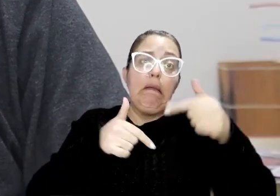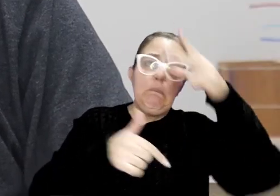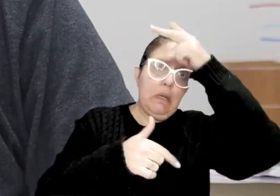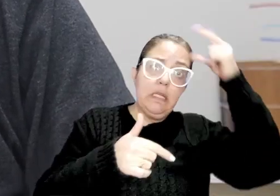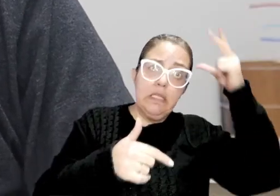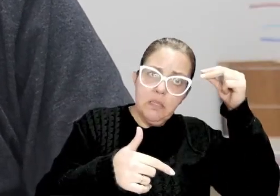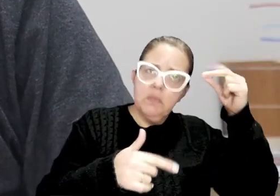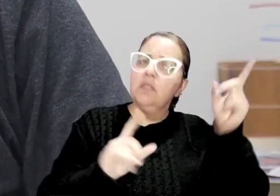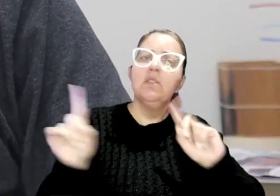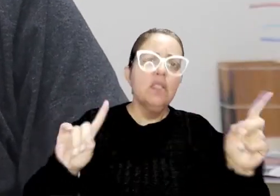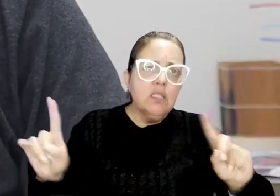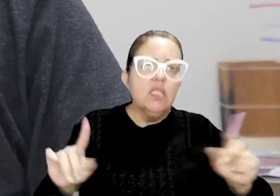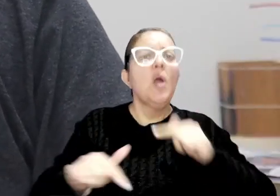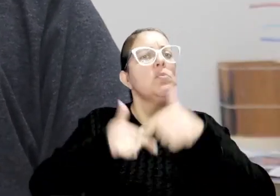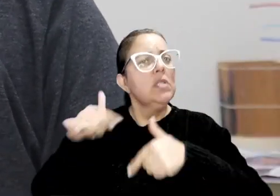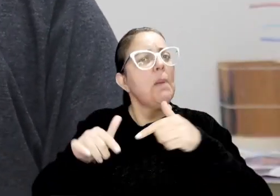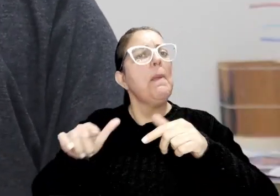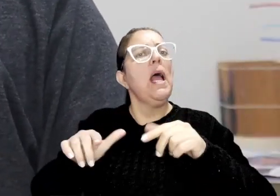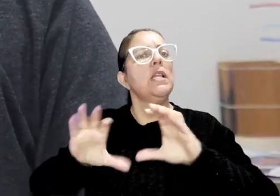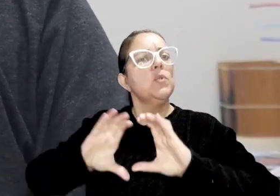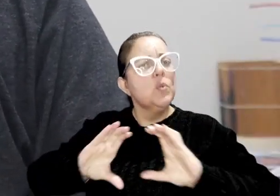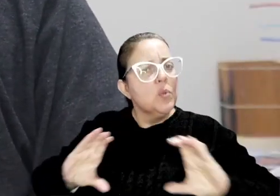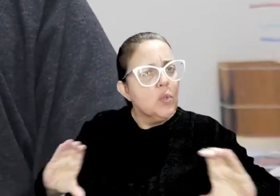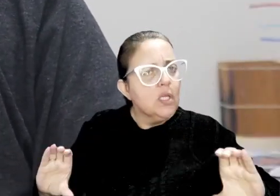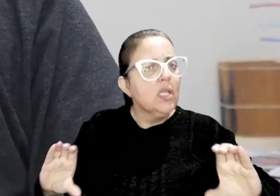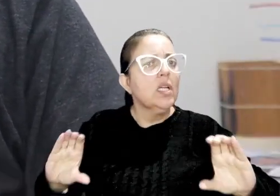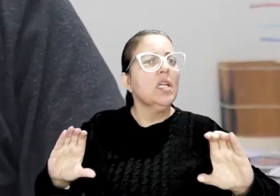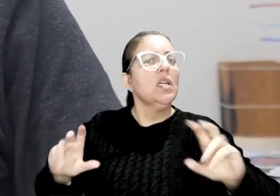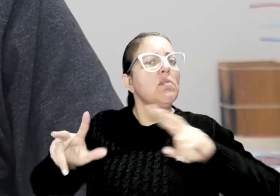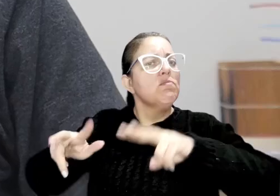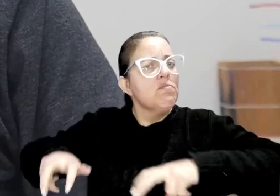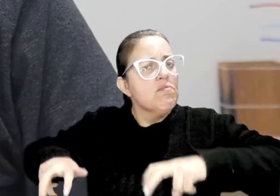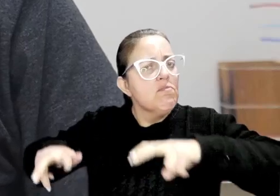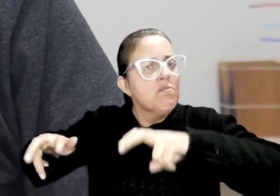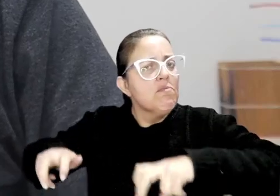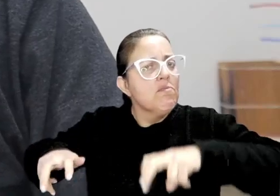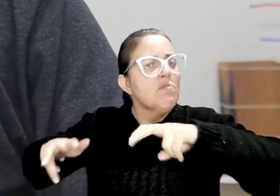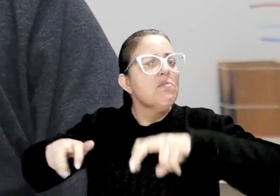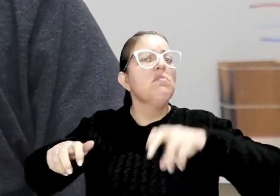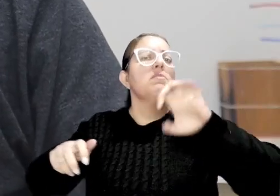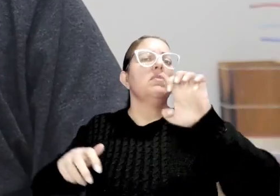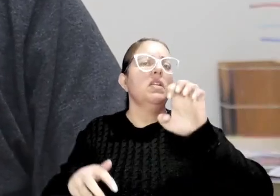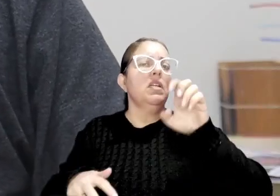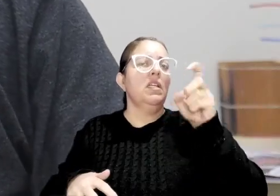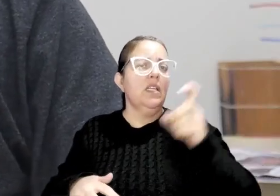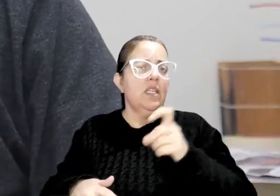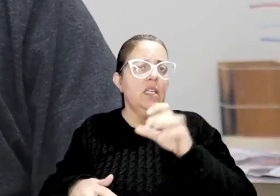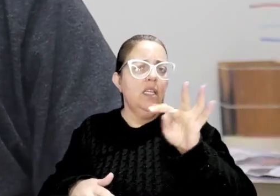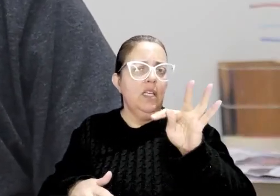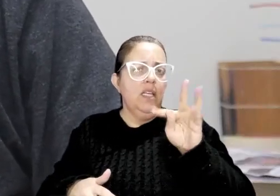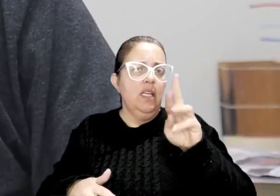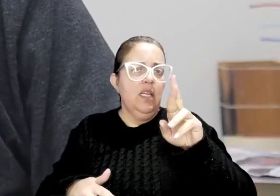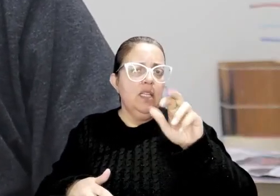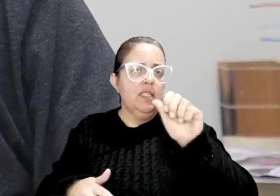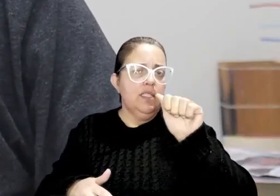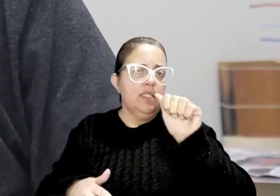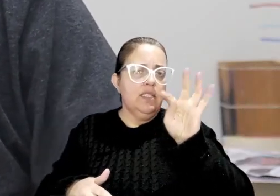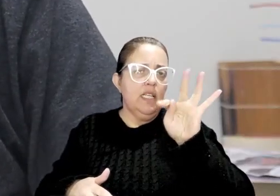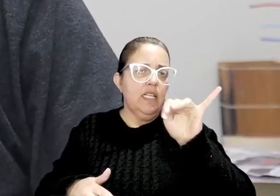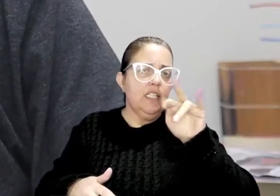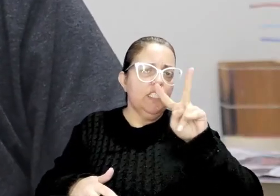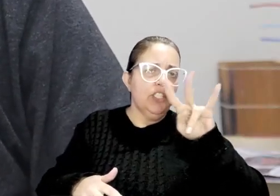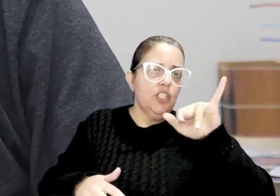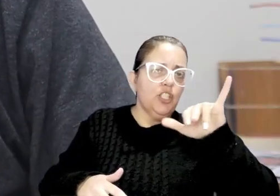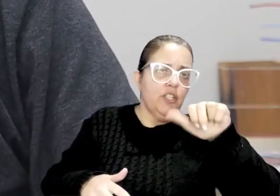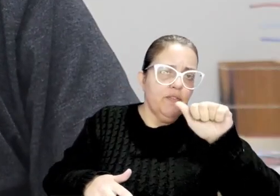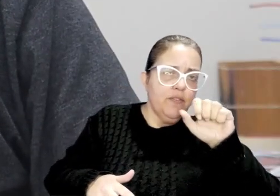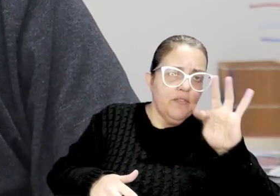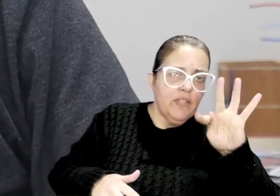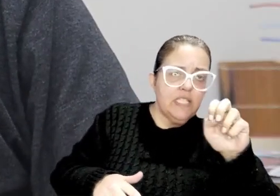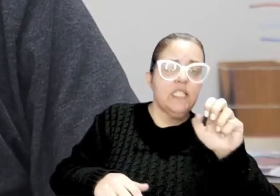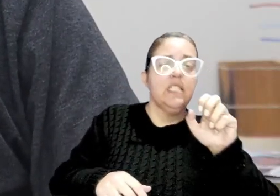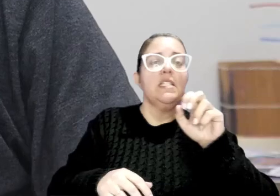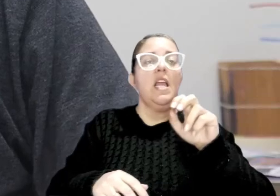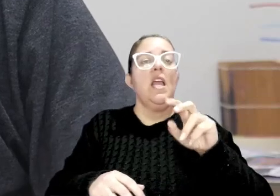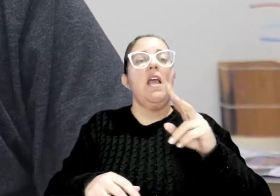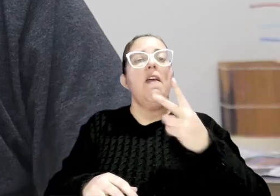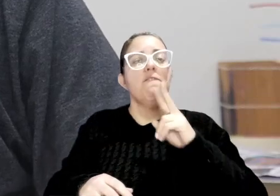eh vegetal tem muito pescador que vive nesse Campo entre os Empreendimentos E que ess esses